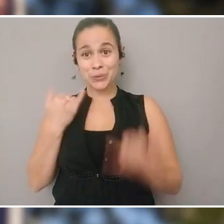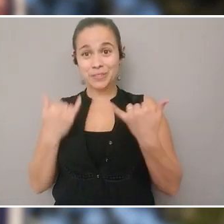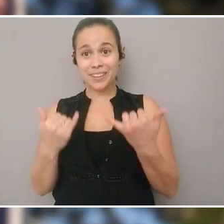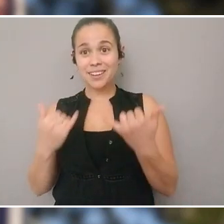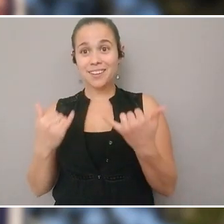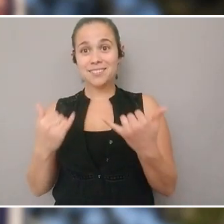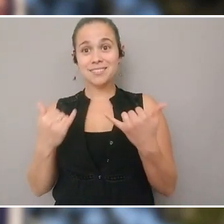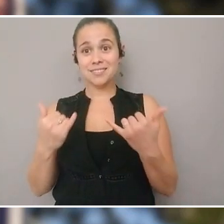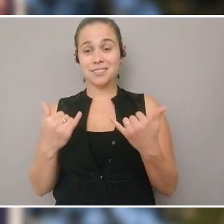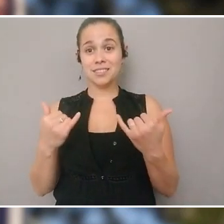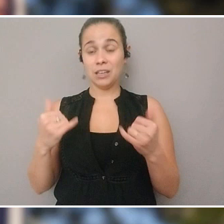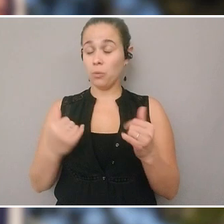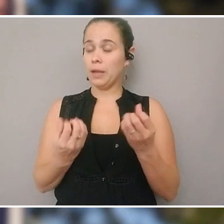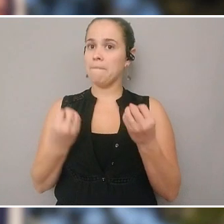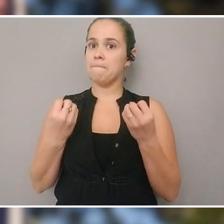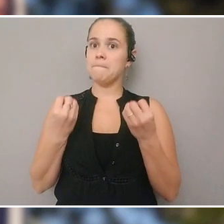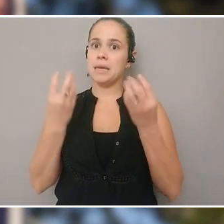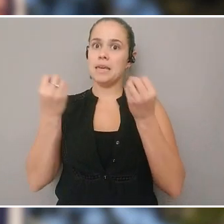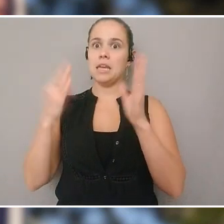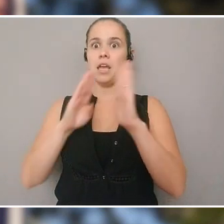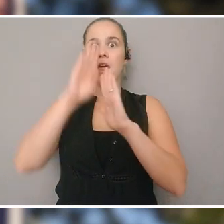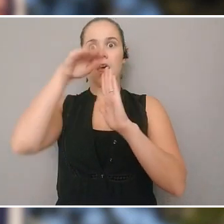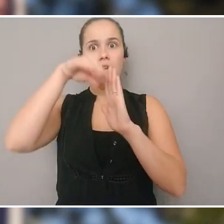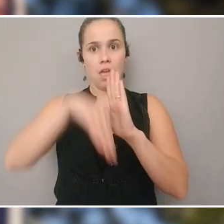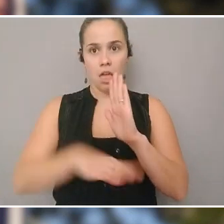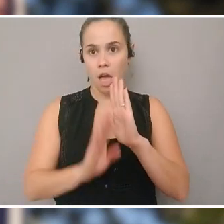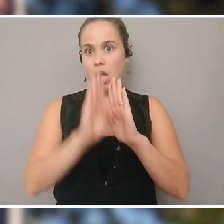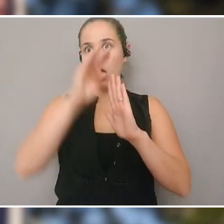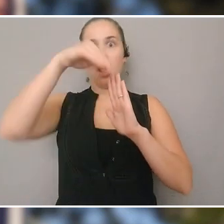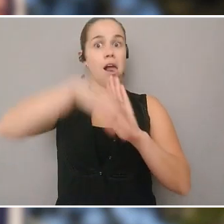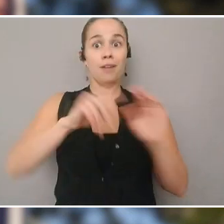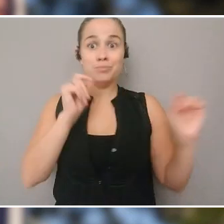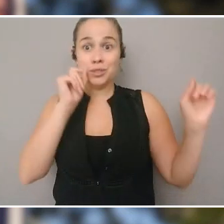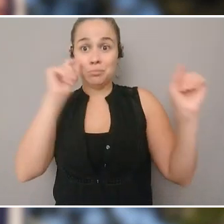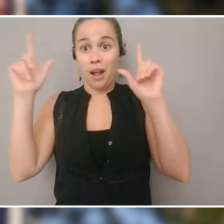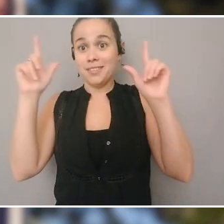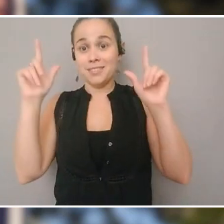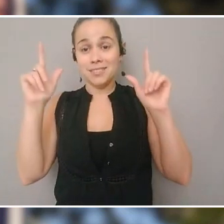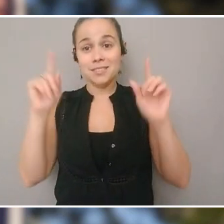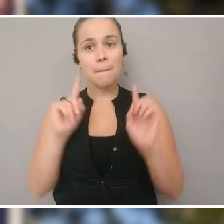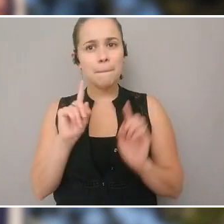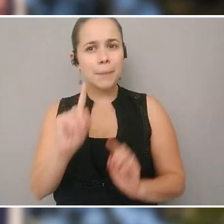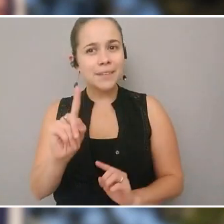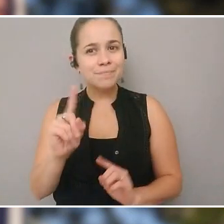muchas curvas, así como altibajos.